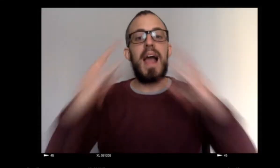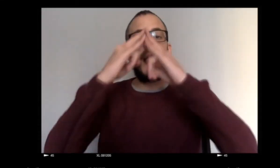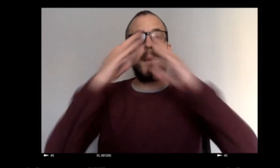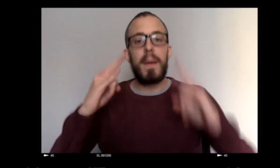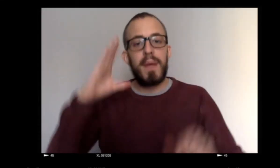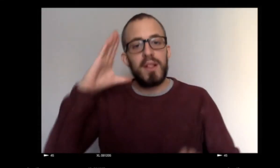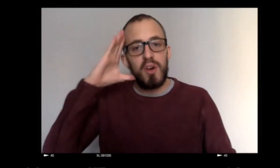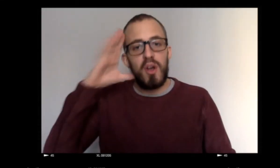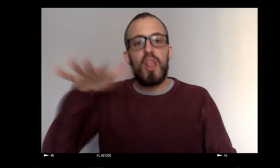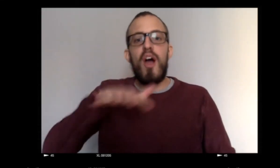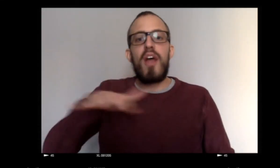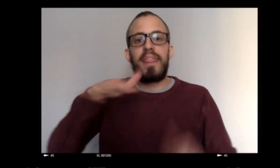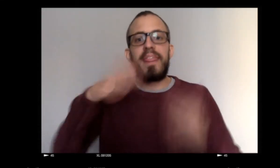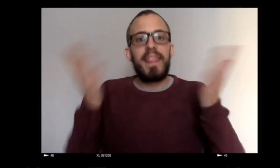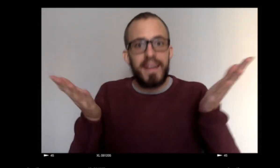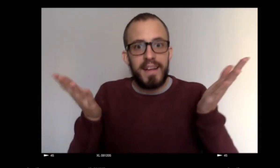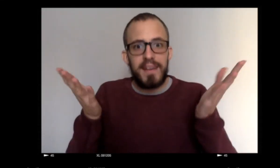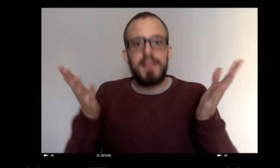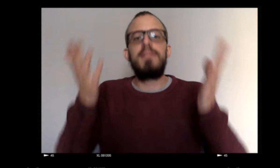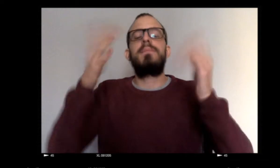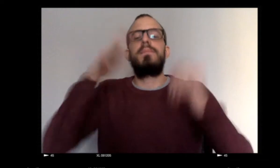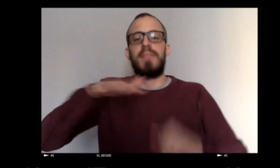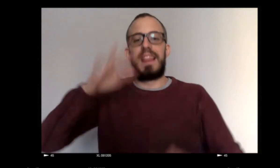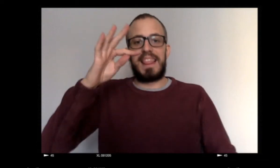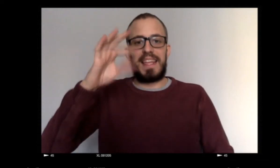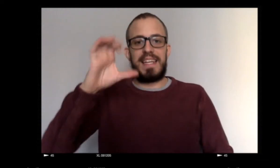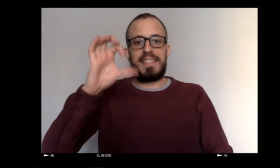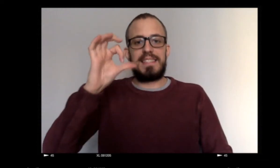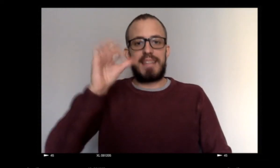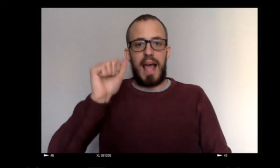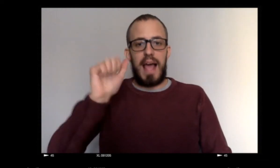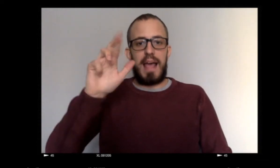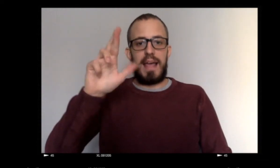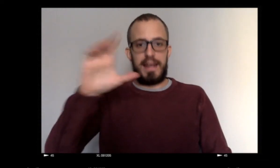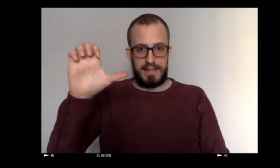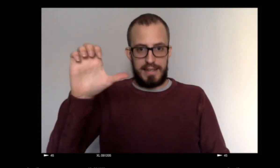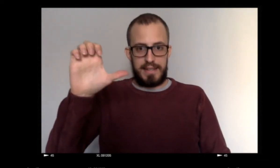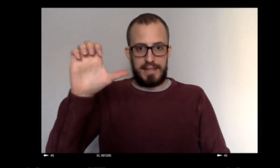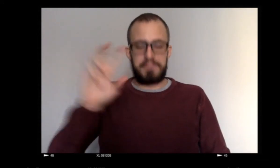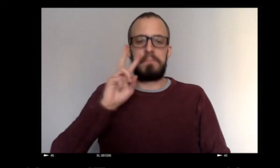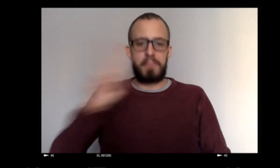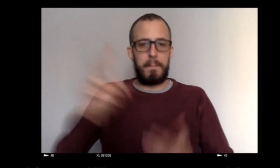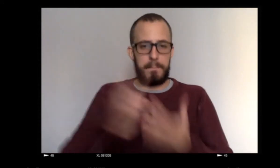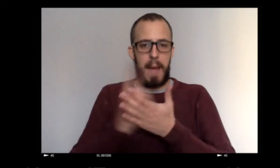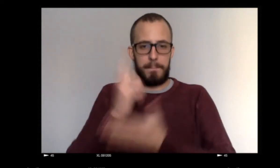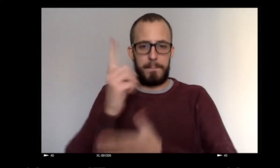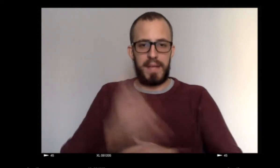El campamento será en Tesare. ¡Mirad el mapa!